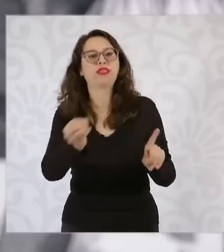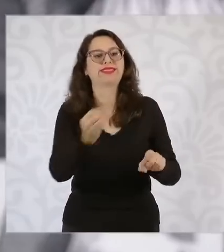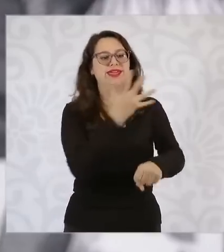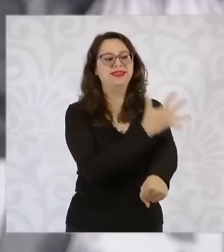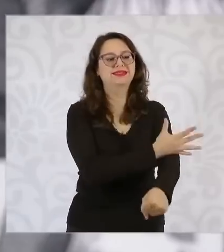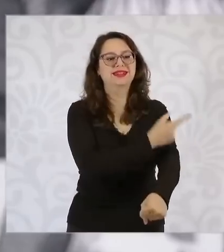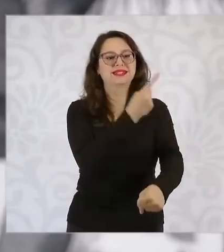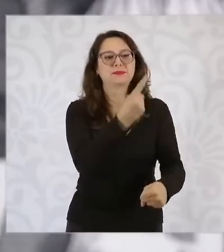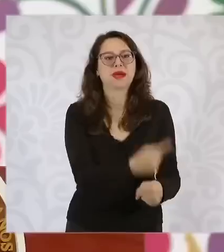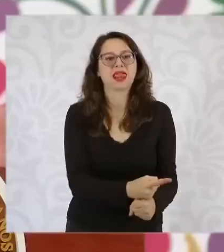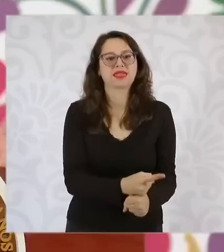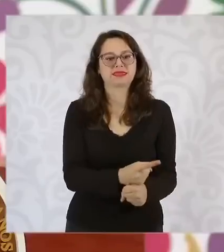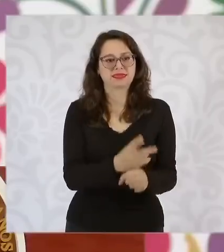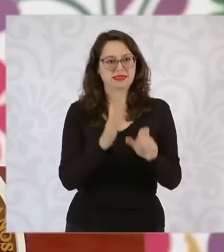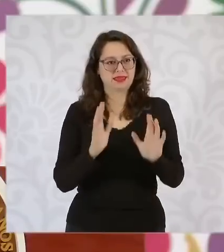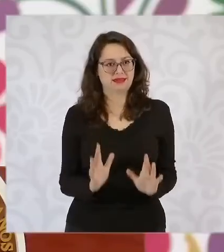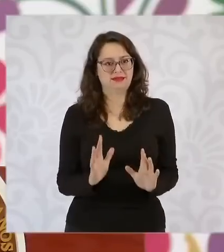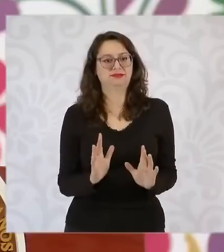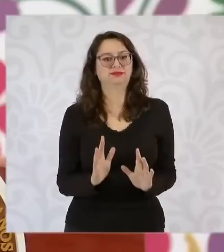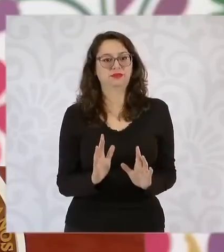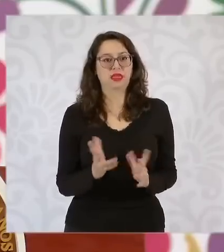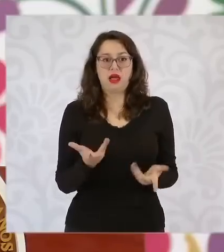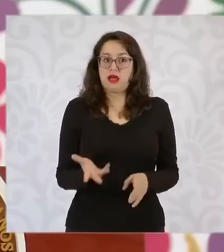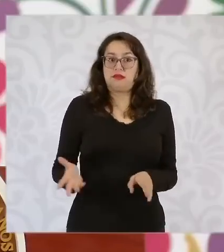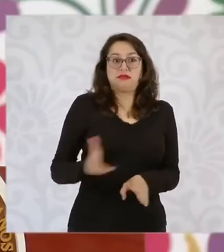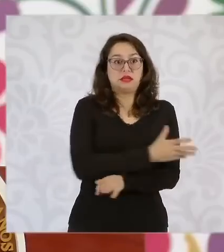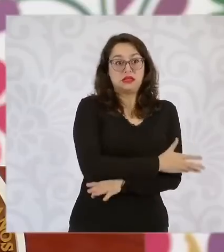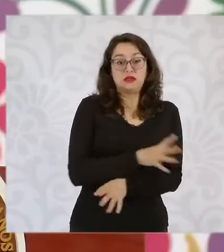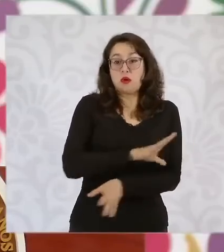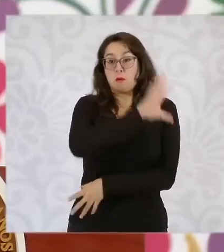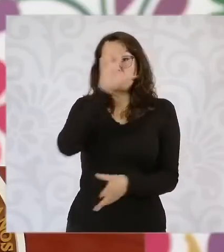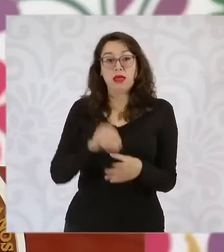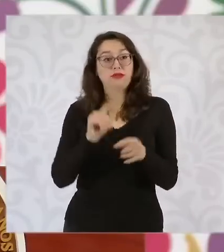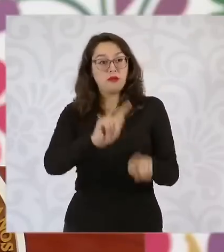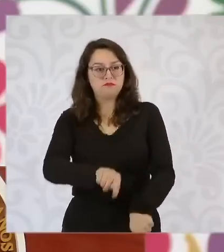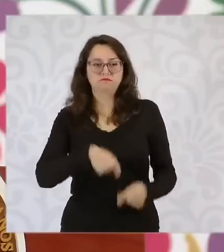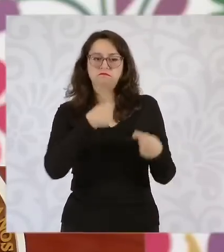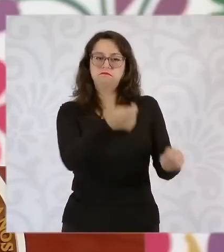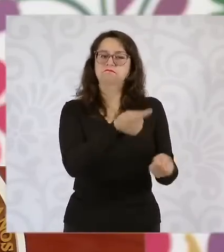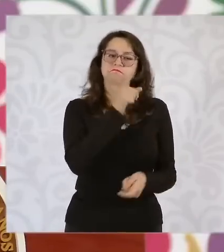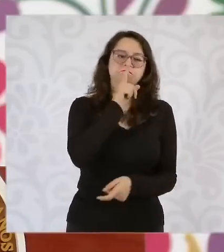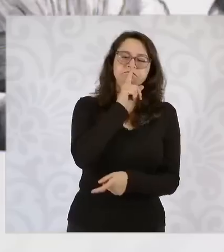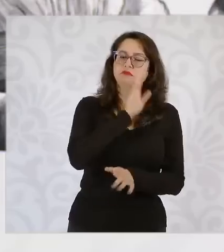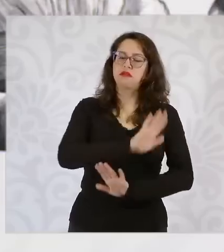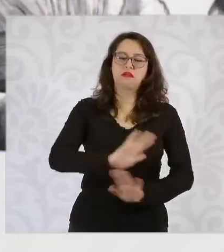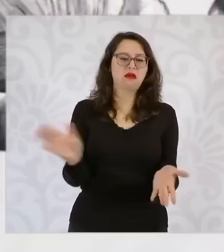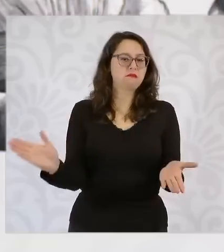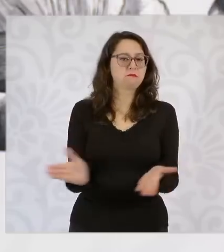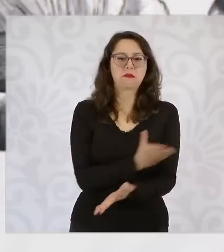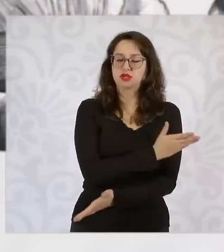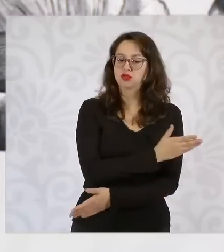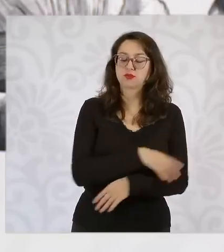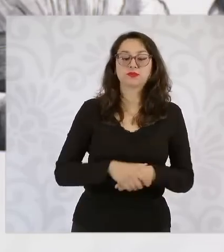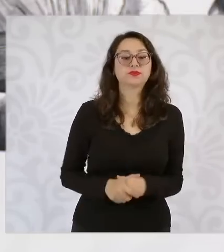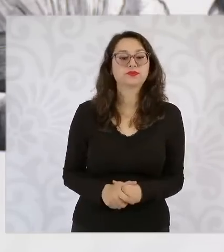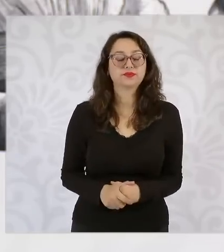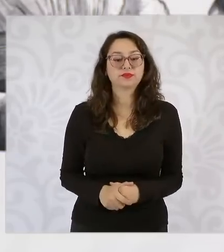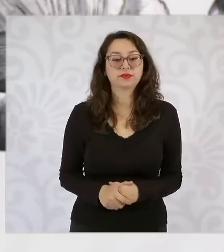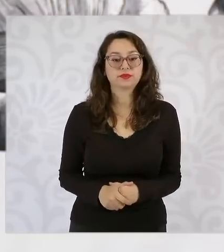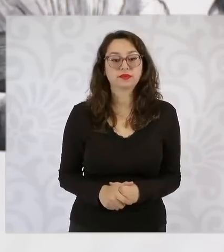antes y objetivo eran privatizar absolutamente todo eso va a permitir además de la recuperación